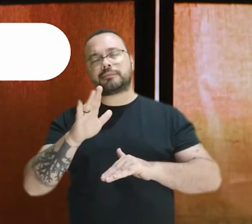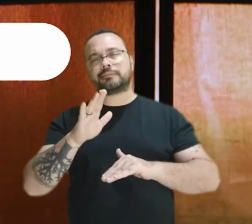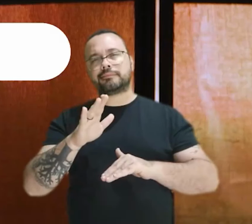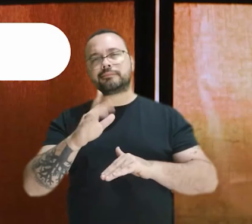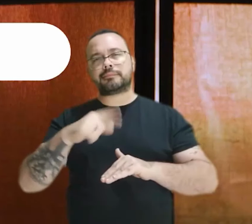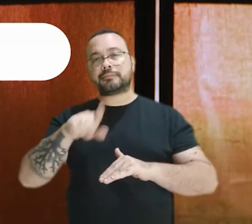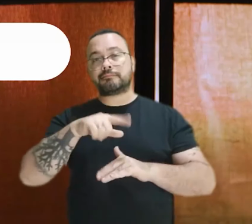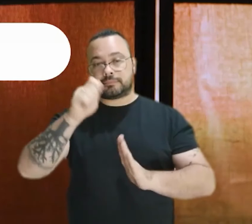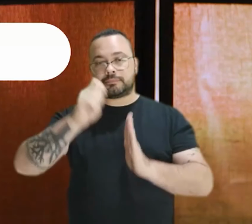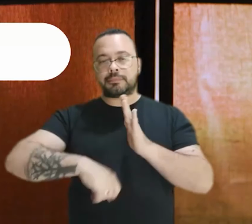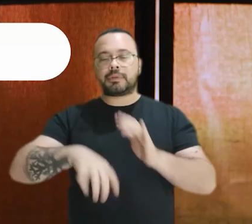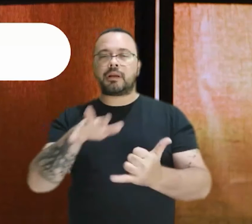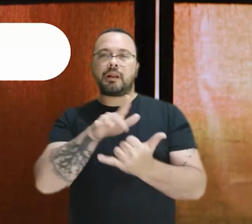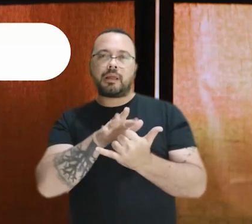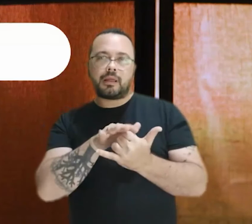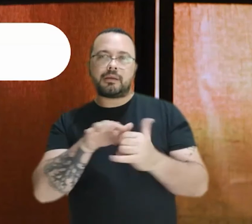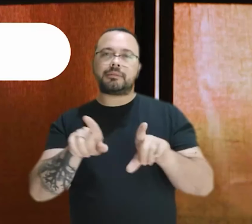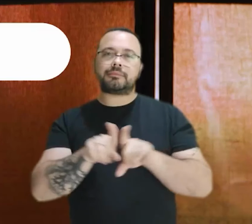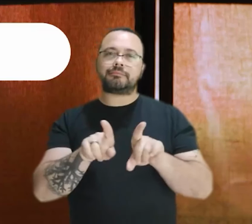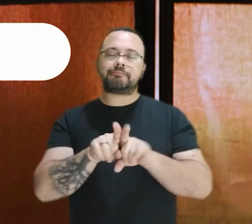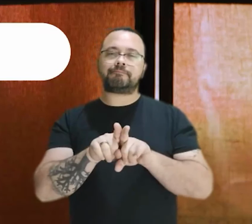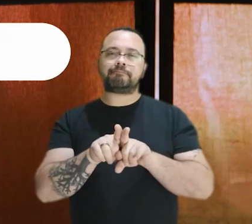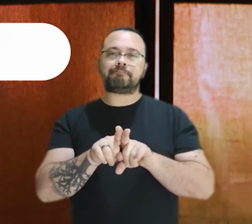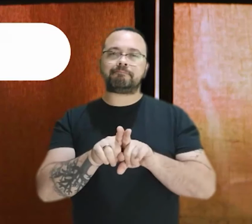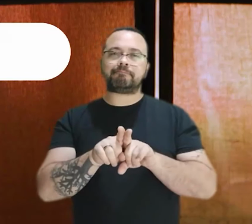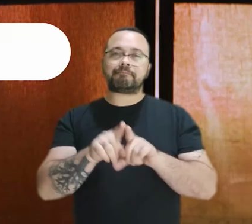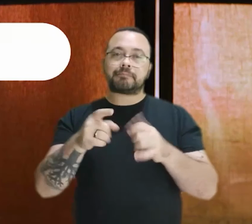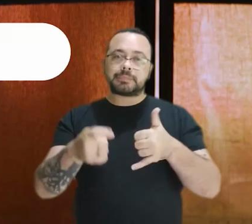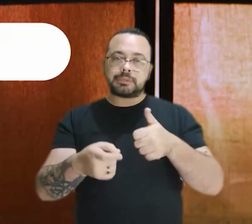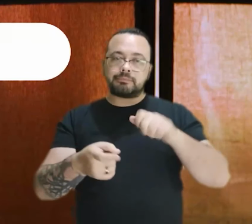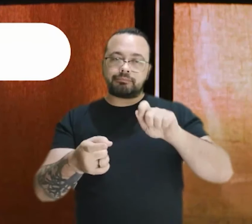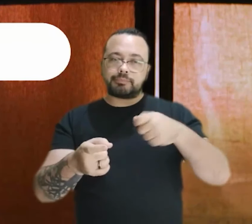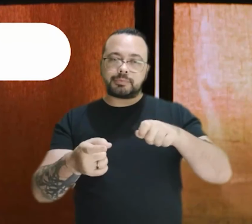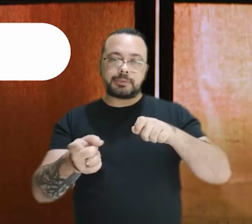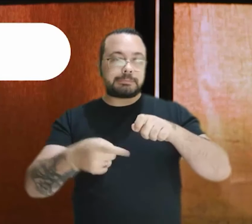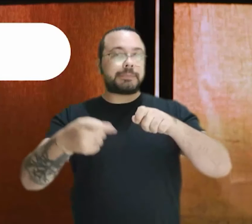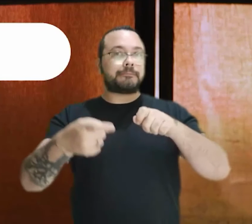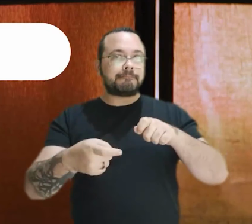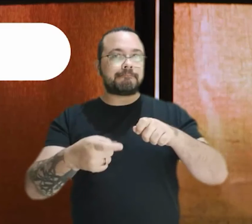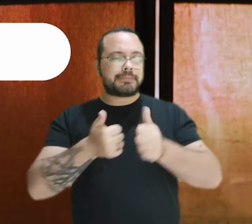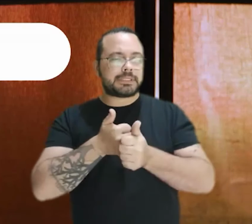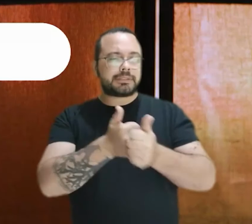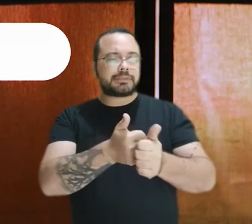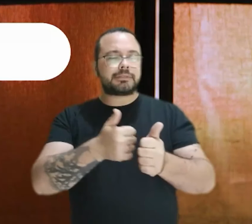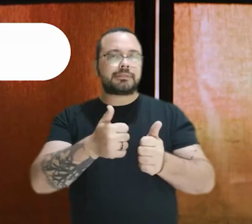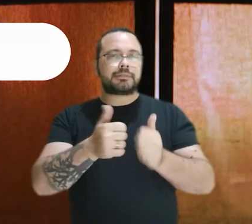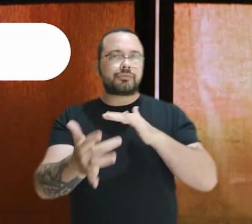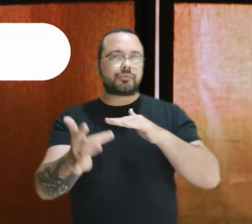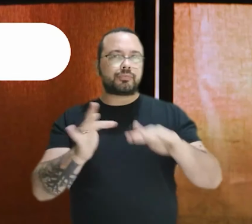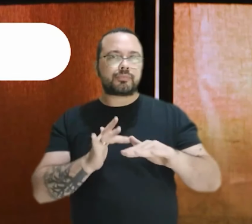é só se inscrever no nosso canal, do Polo Cultural, ativar o sininho lá, e seguir a gente nas redes sociais,